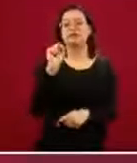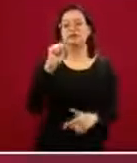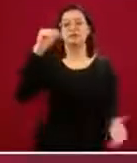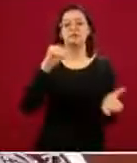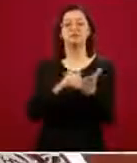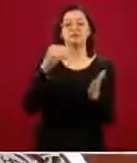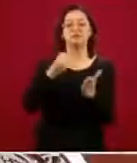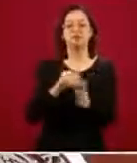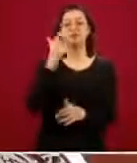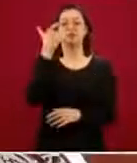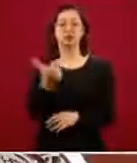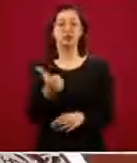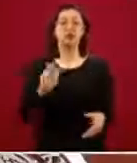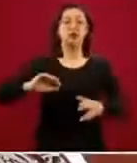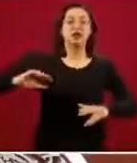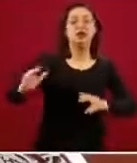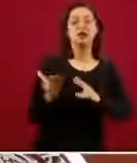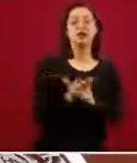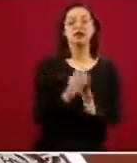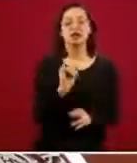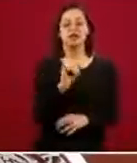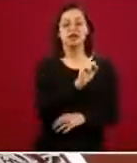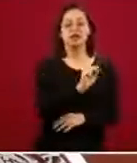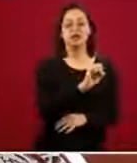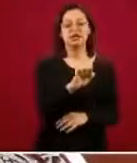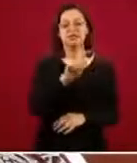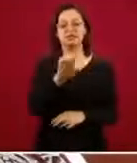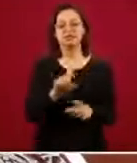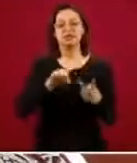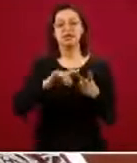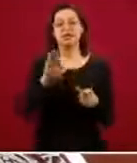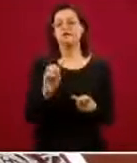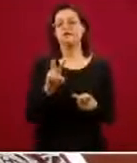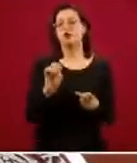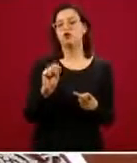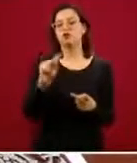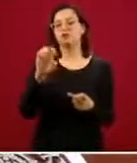Sesenta mil millones de pesos divididos en Issste, Fovissste y cuentas individuales,